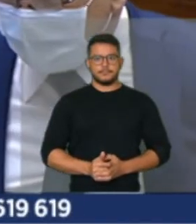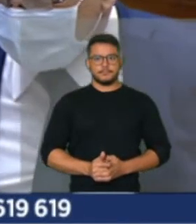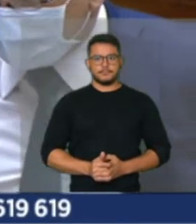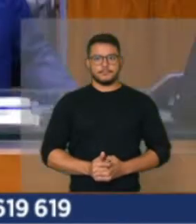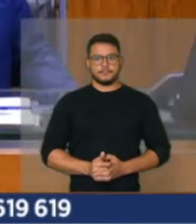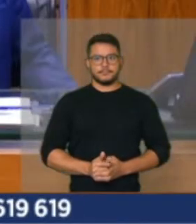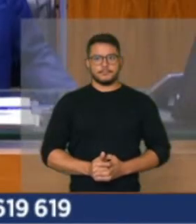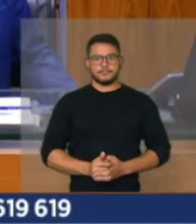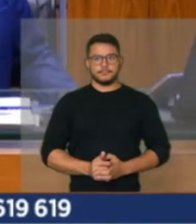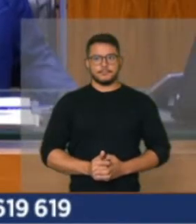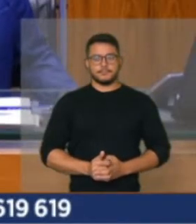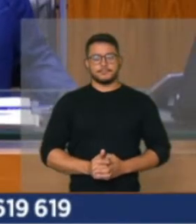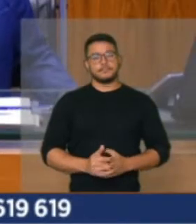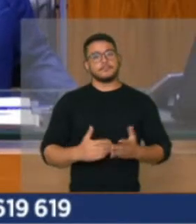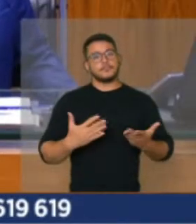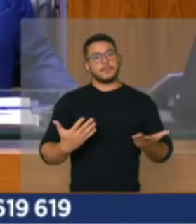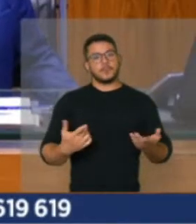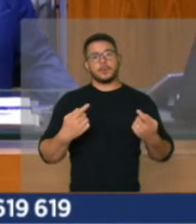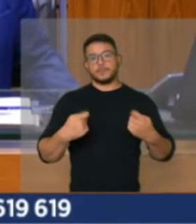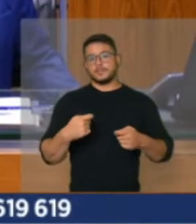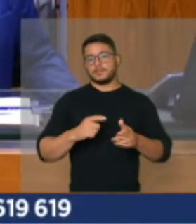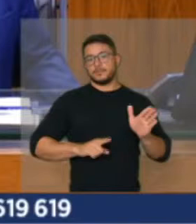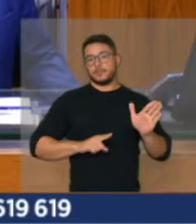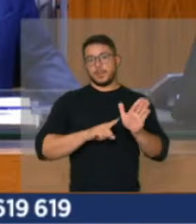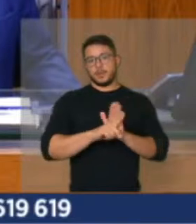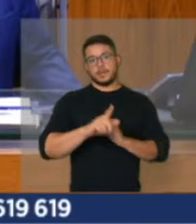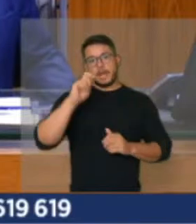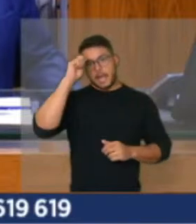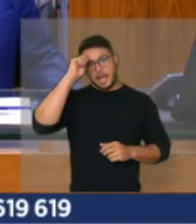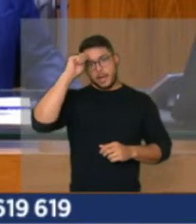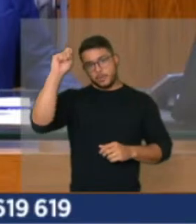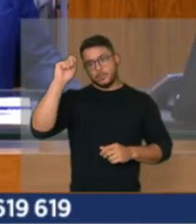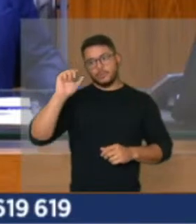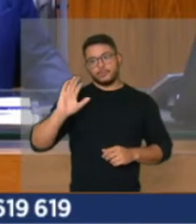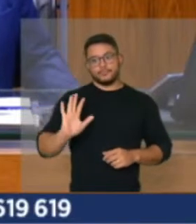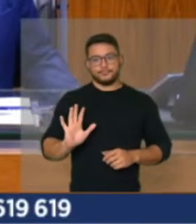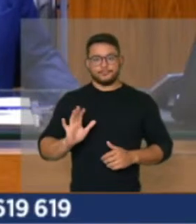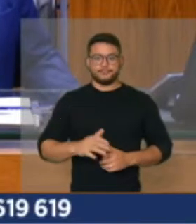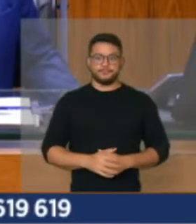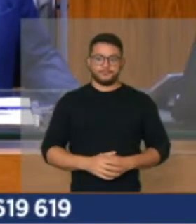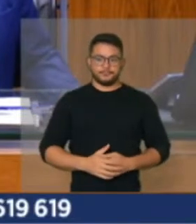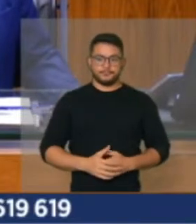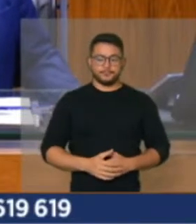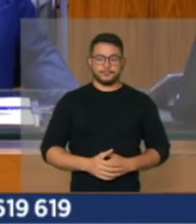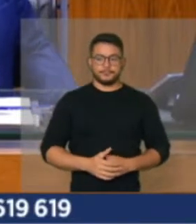CONSULTAR OS AUTORES DO REQUERIMENTO . [REPÓRTER]: EM APRECIAÇÃO O REQUERIMENTO DE CONVOCAÇÃO DO MINISTRO DE ESTADO DO PLENÁRIO, NA